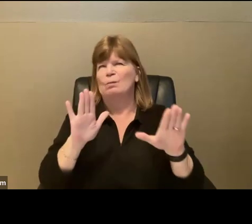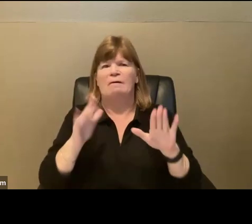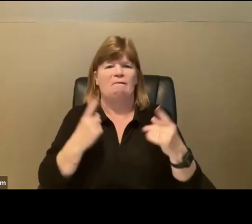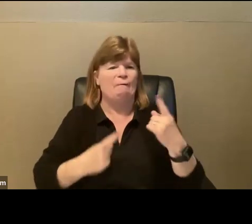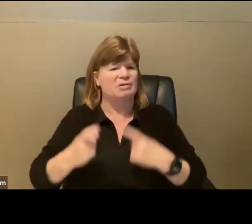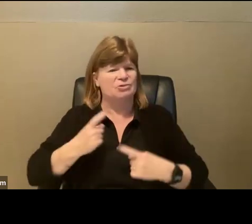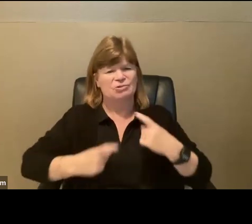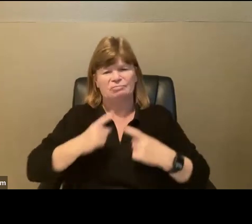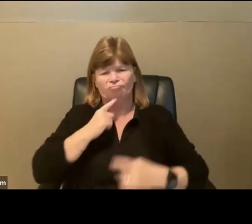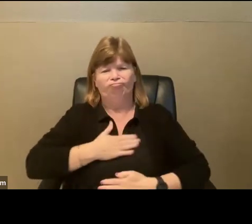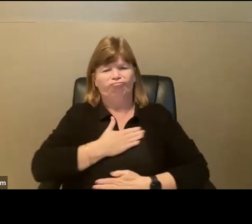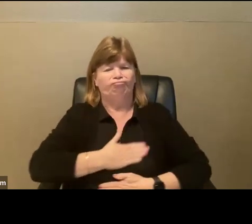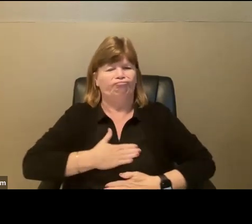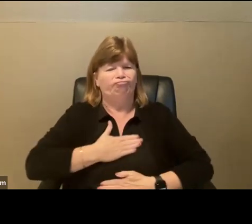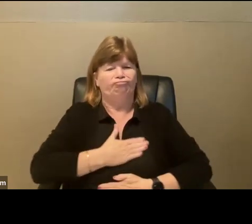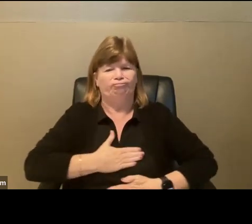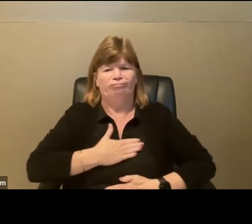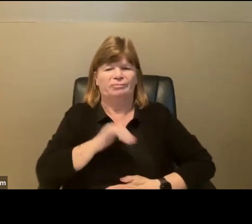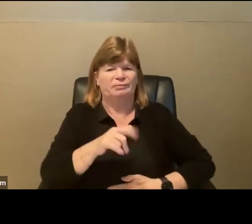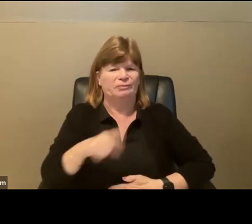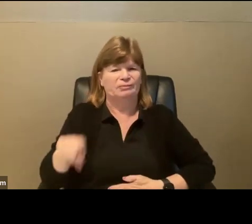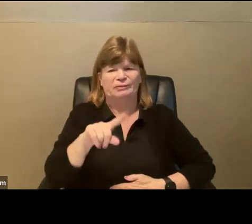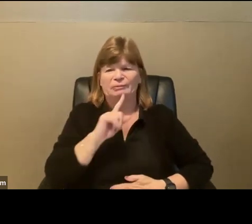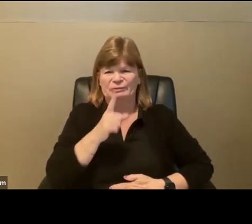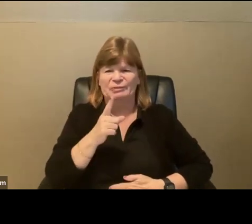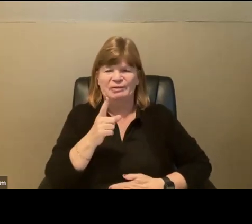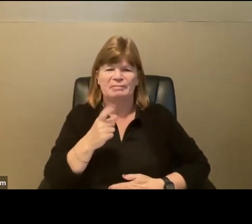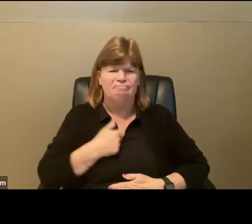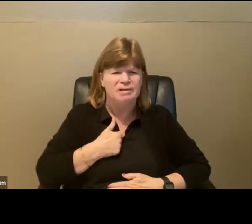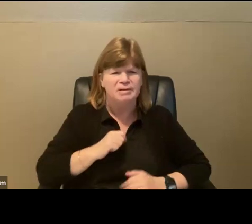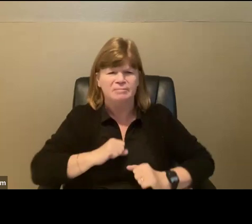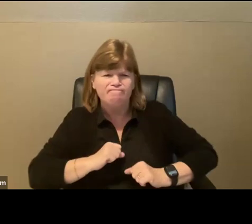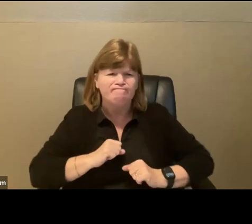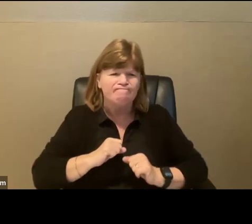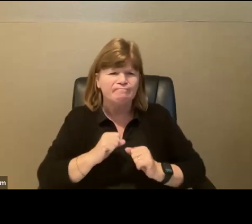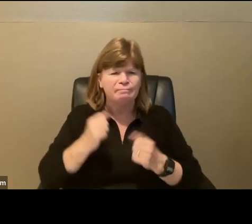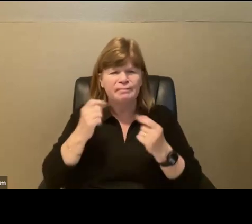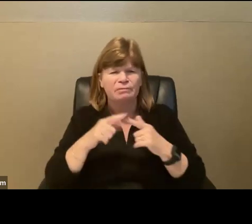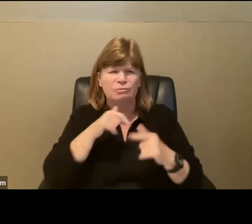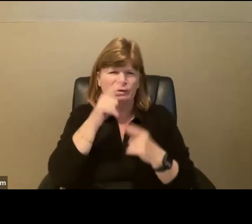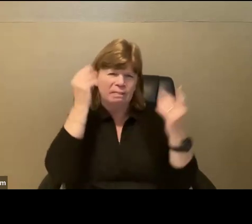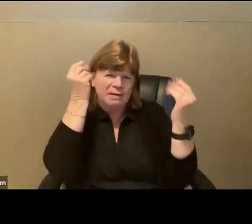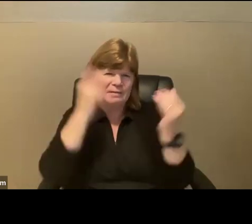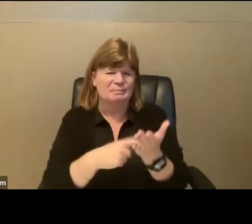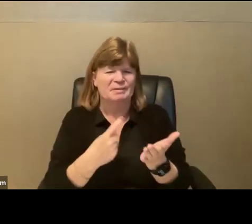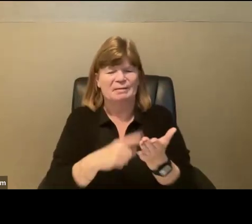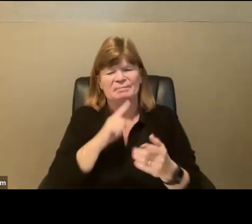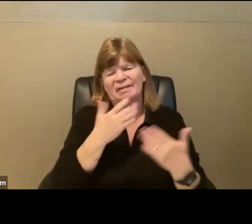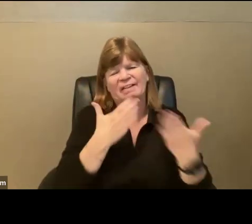Lo aprecio mucho porque ustedes realmente me hacen pensar profundamente. Gracias.